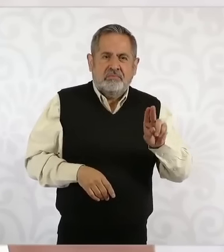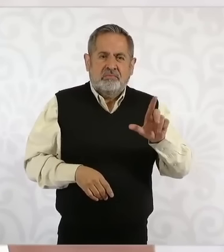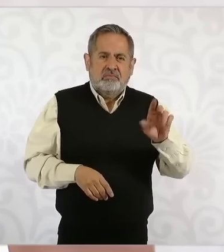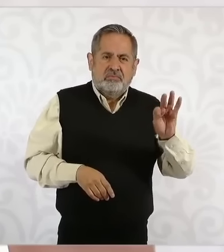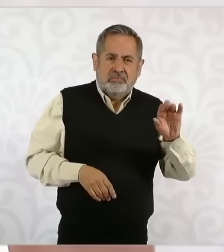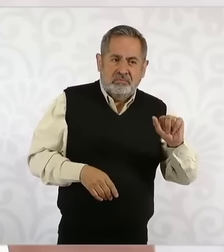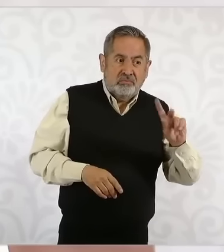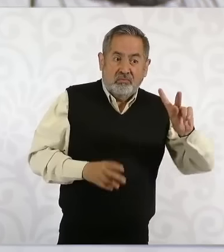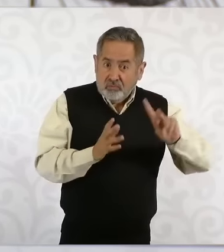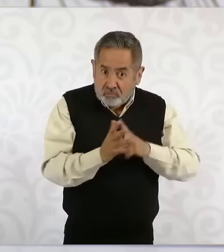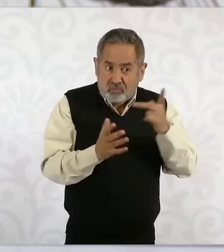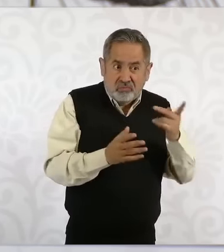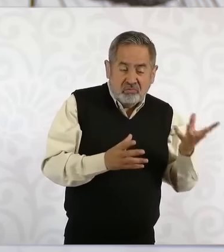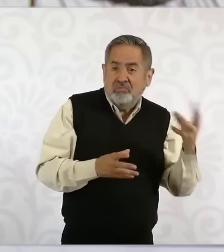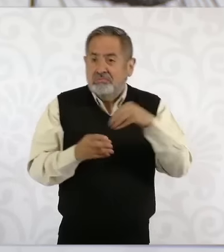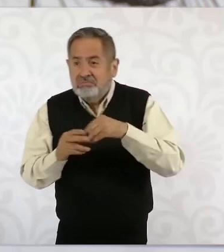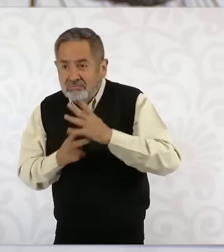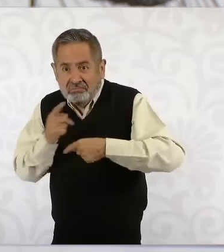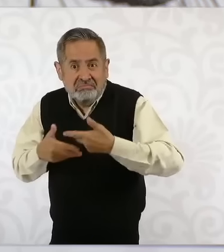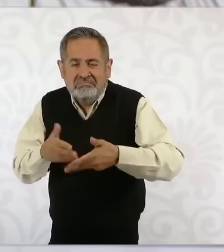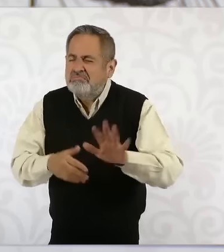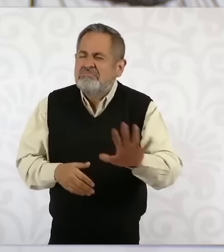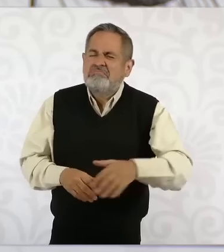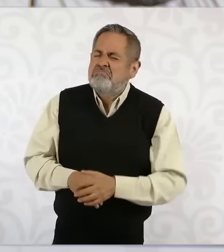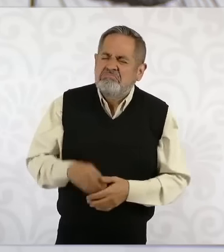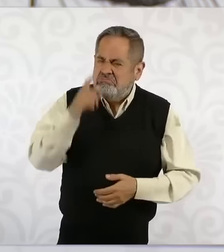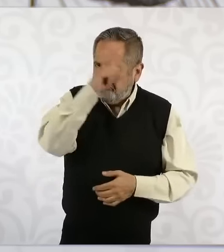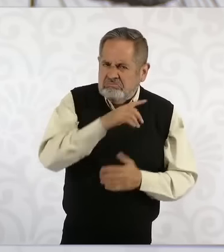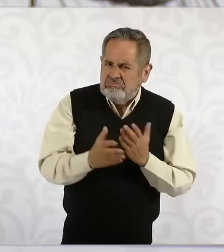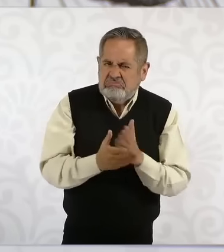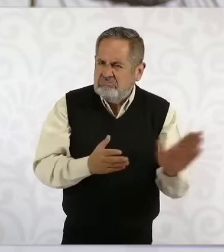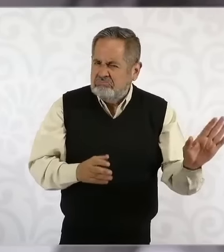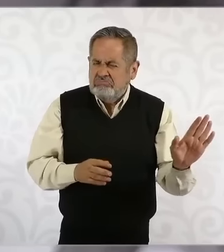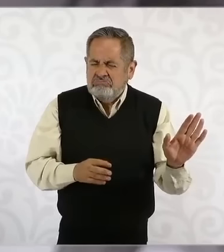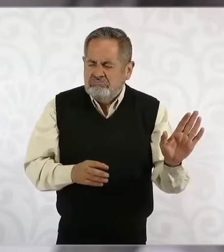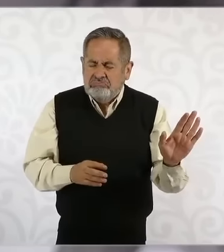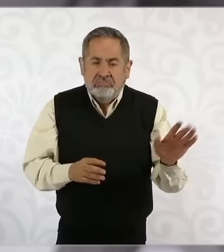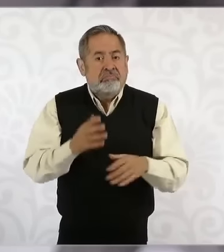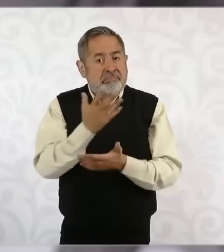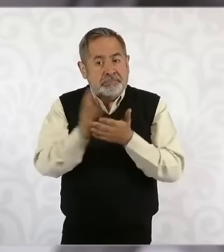en nuestro país. Eso por un lado. Por otro, la hermandad que se ha logrado